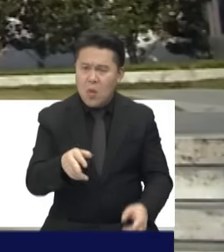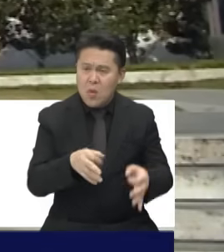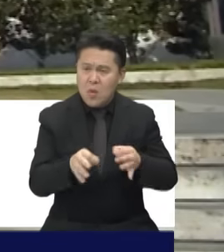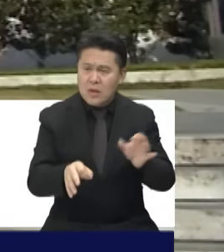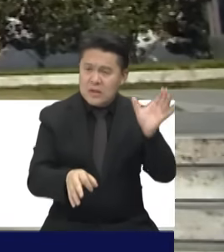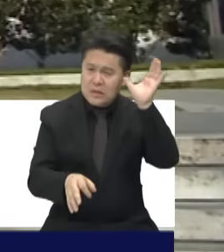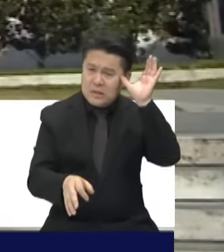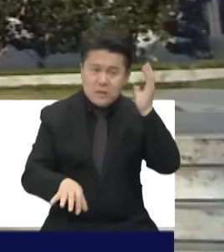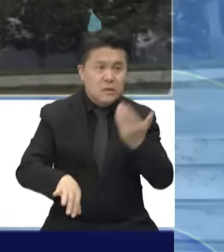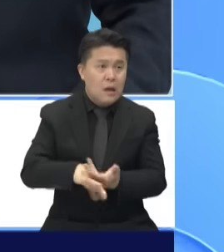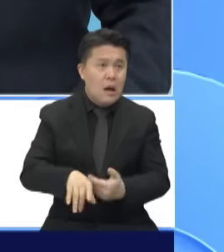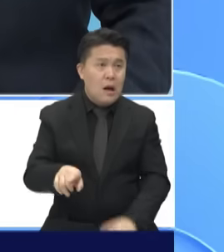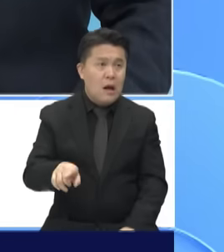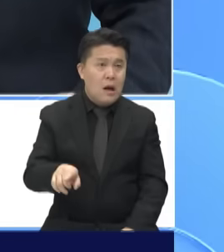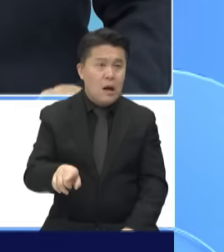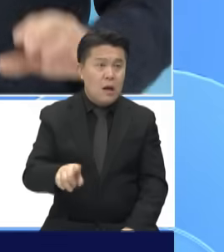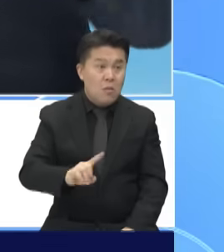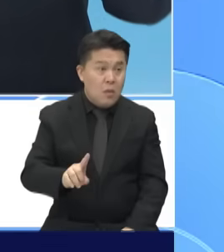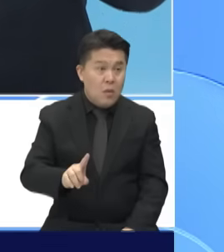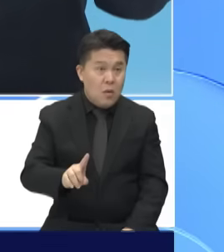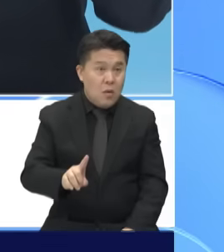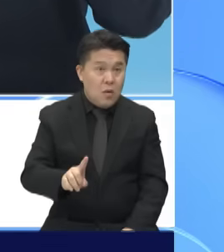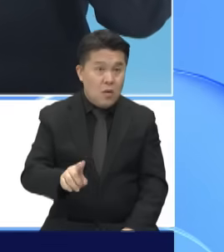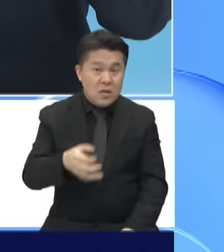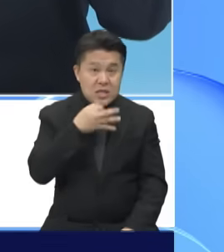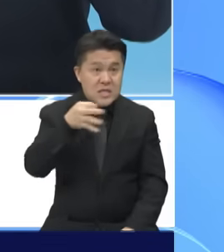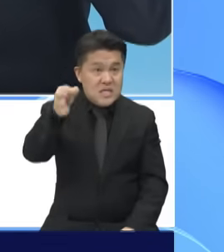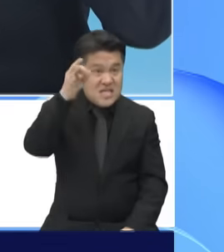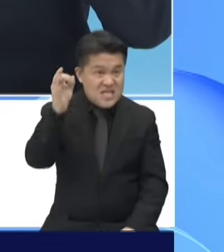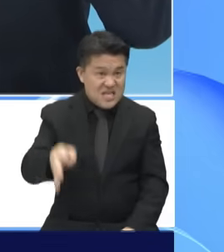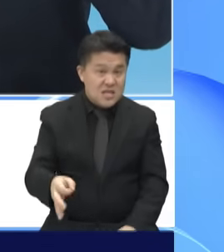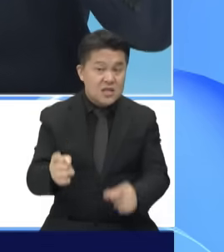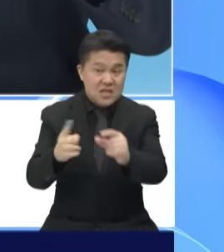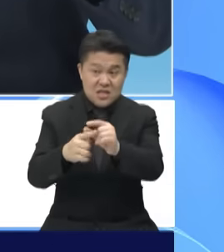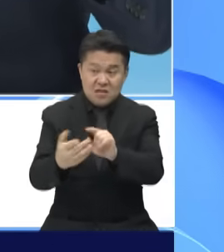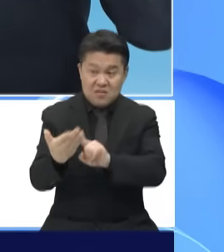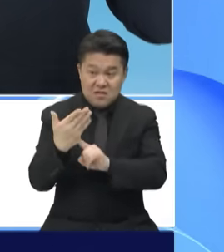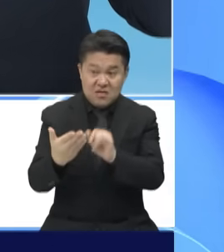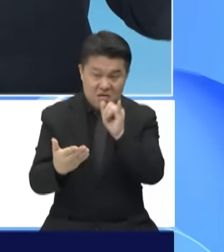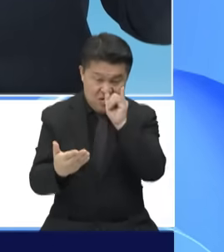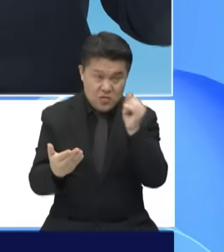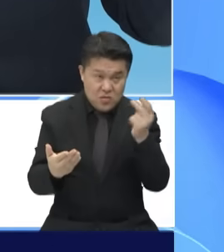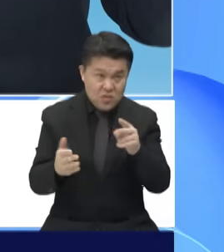시장에서 기대했던 것보다는 조금 실망스러웠어요. 분명히 금리 인하라는 키워드도 나왔고요. 현재 금리가 높기 때문에 금리를 낮춰야